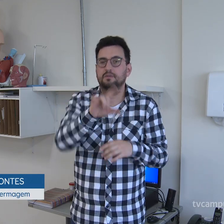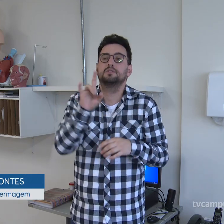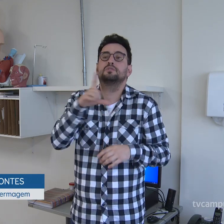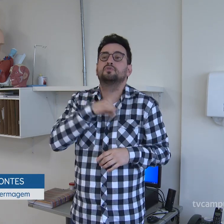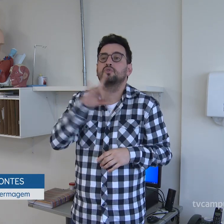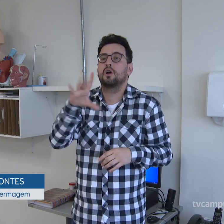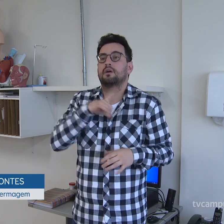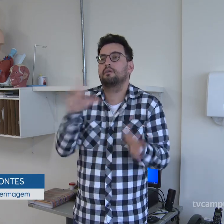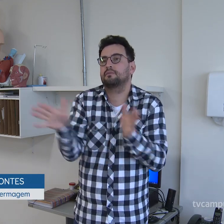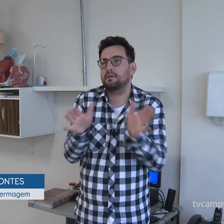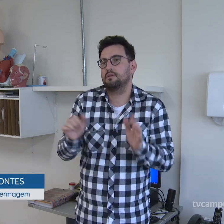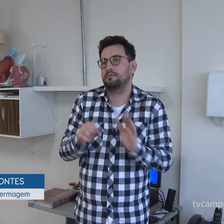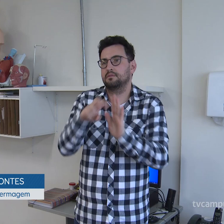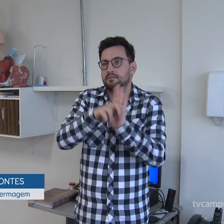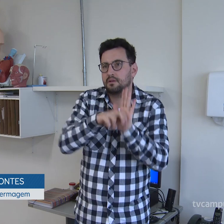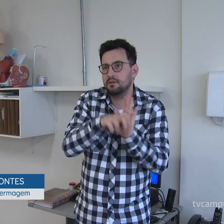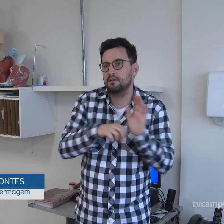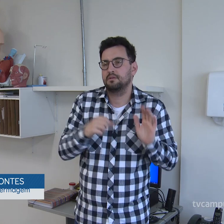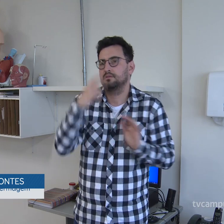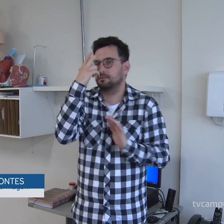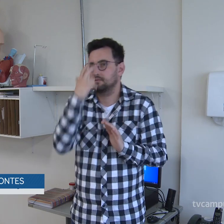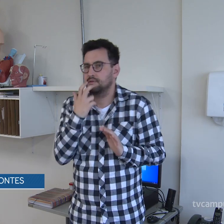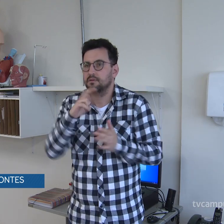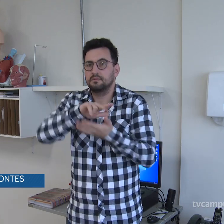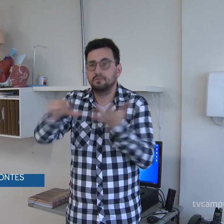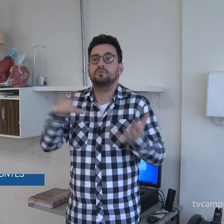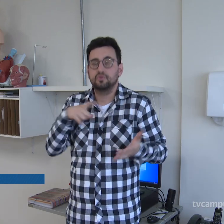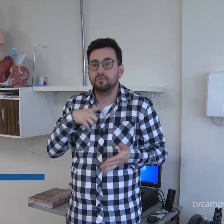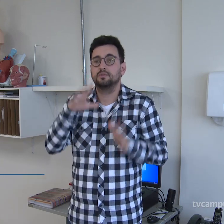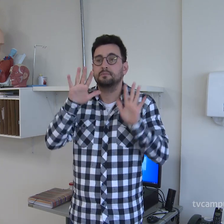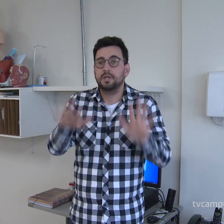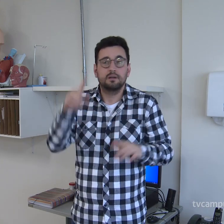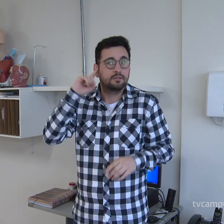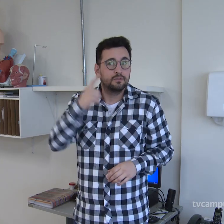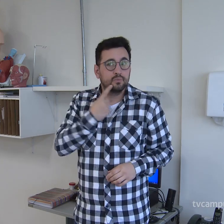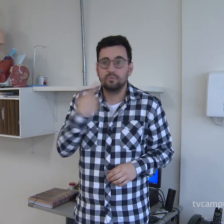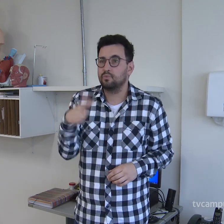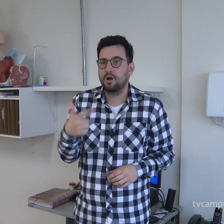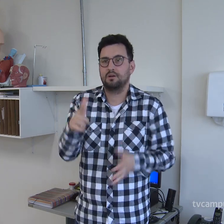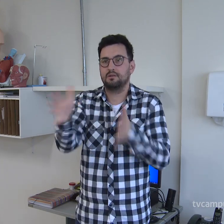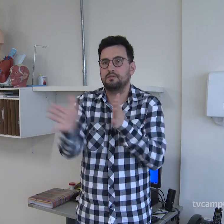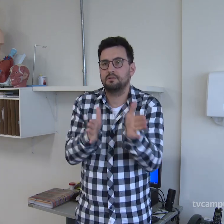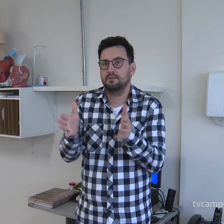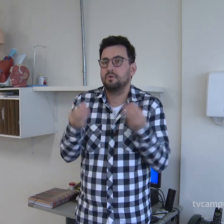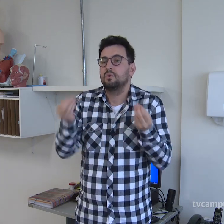Não existia um profissional que tivesse acessibilidade para a pessoa com surdez